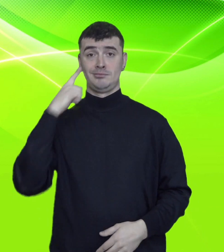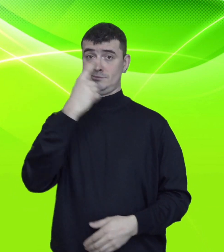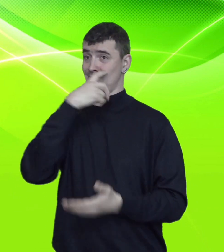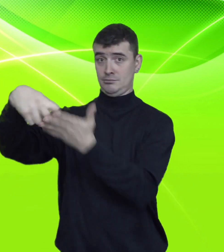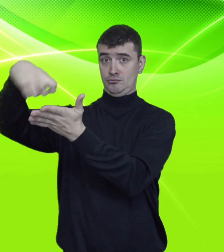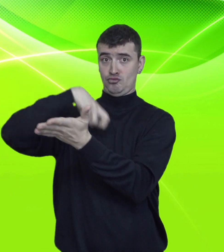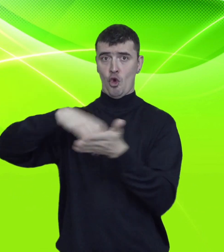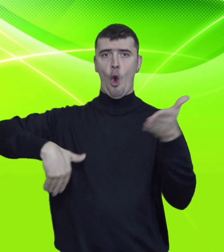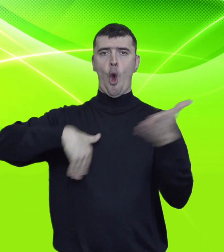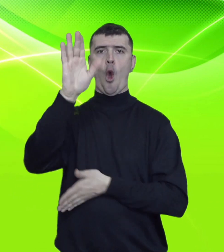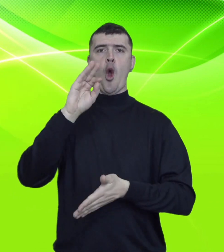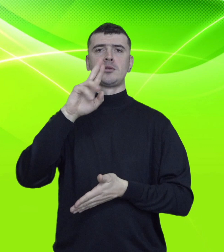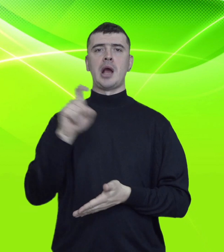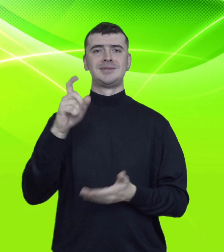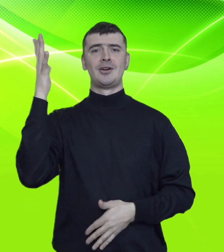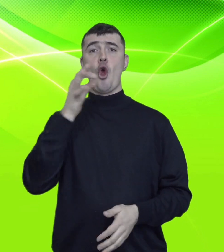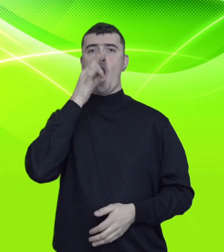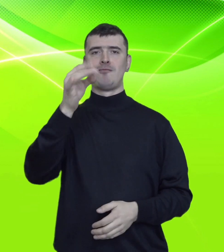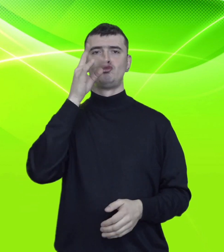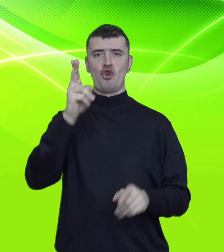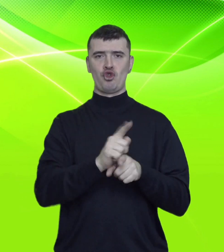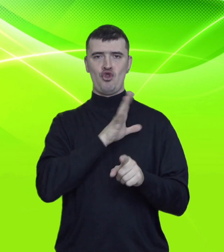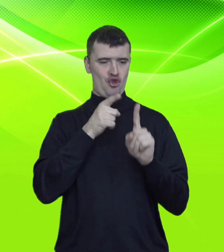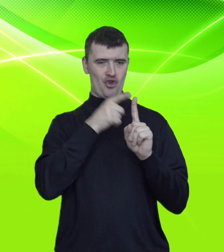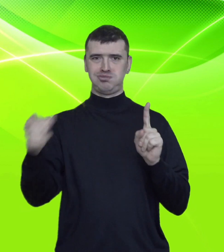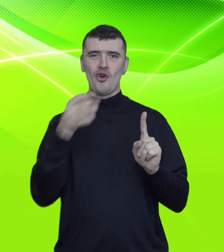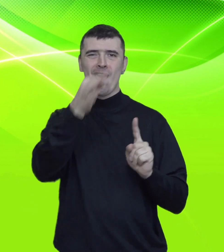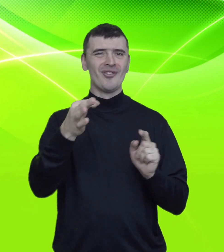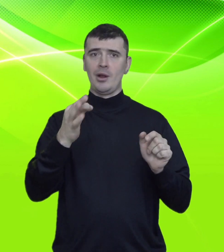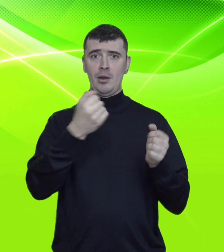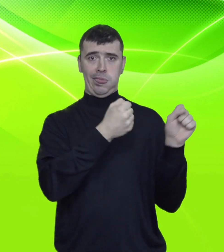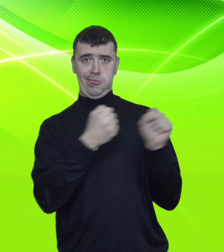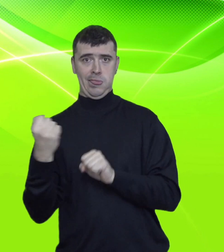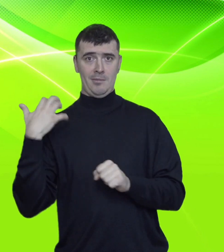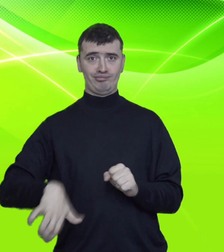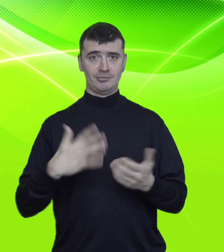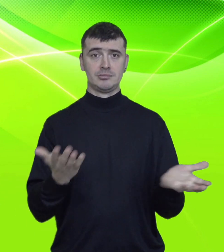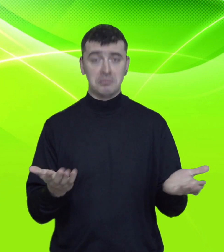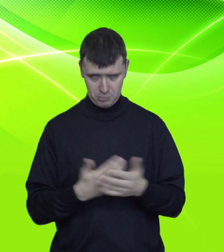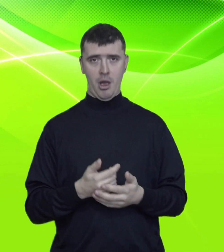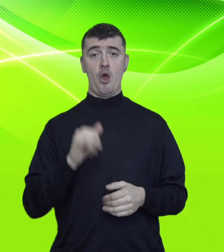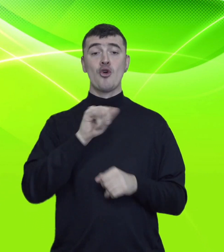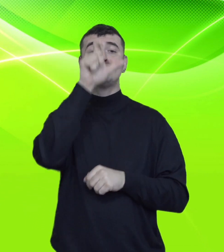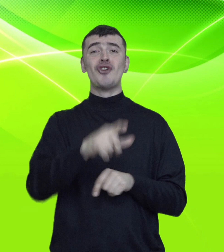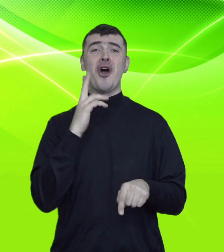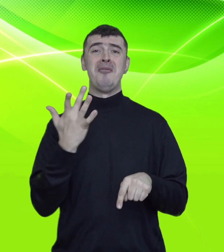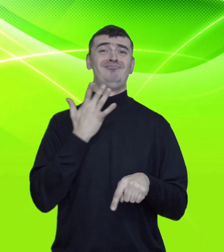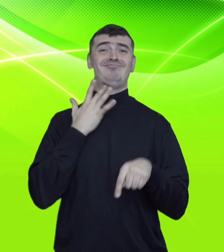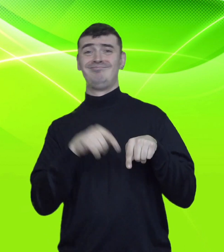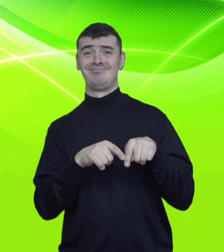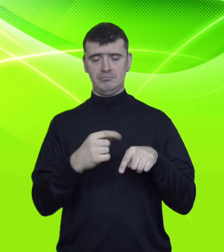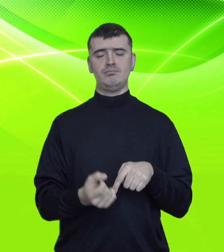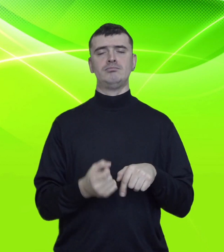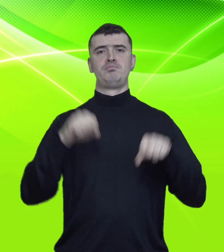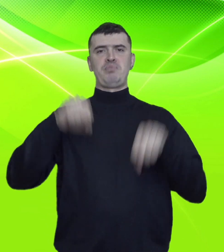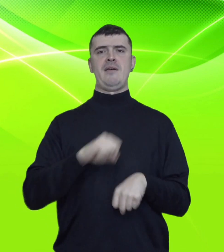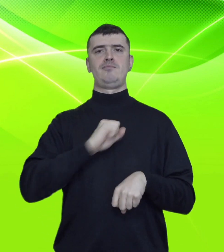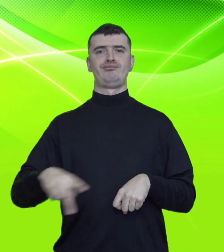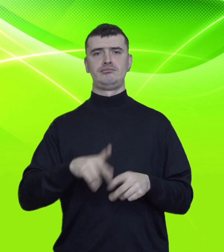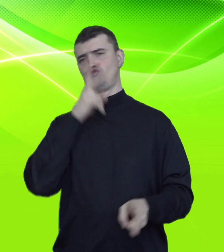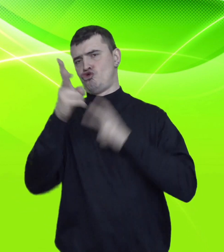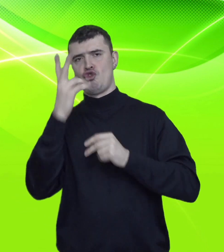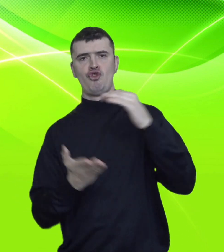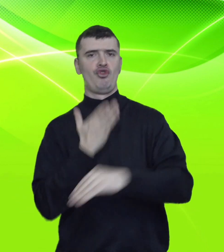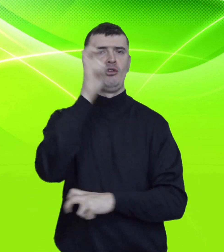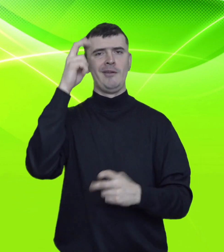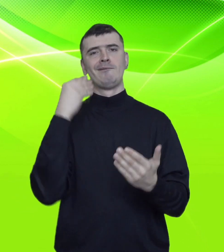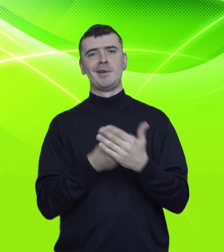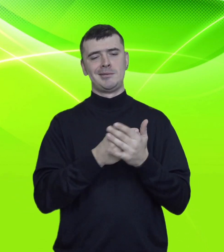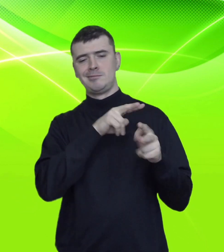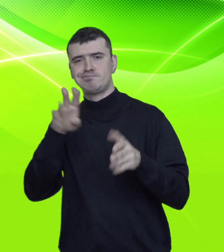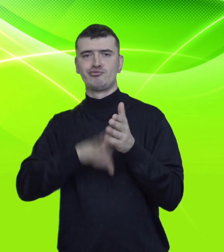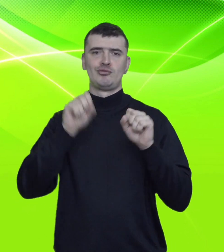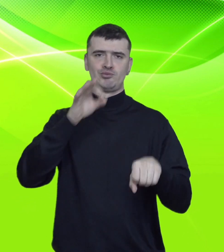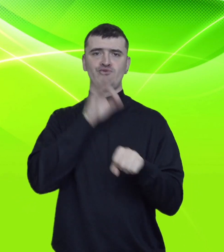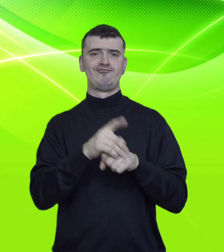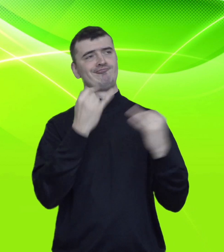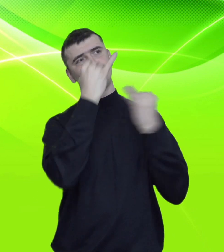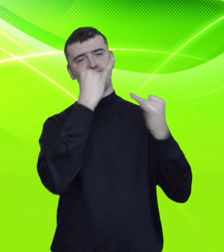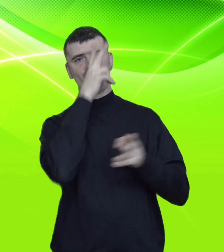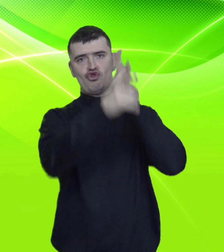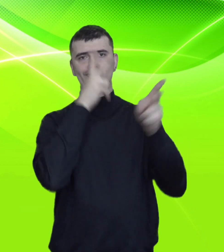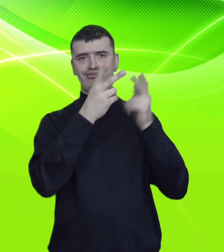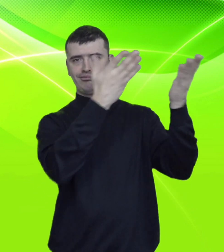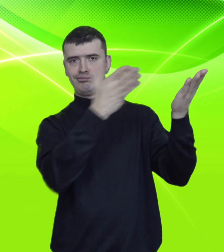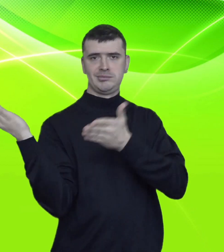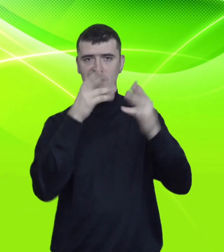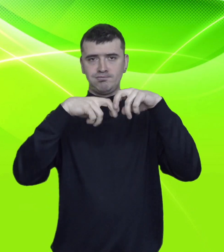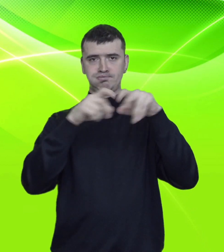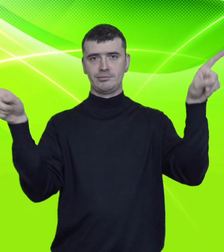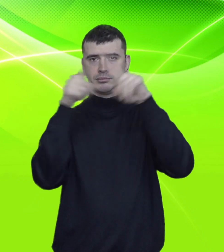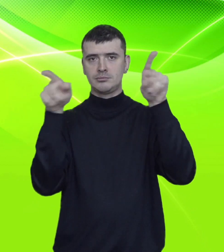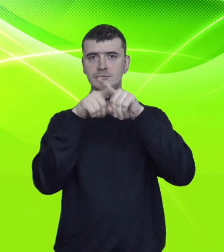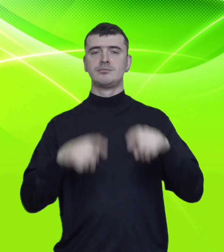Только после получения отказа либо отсутствия ответа в установленный срок у него появляется право обратиться к финомбудсмену.